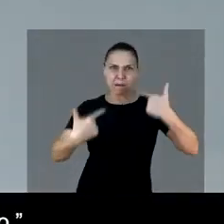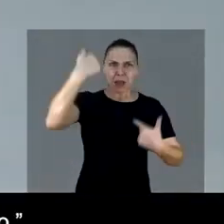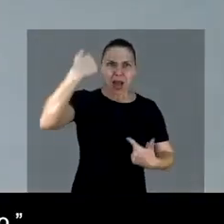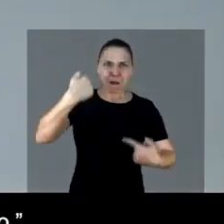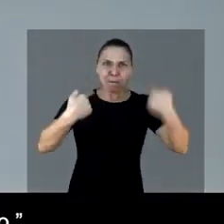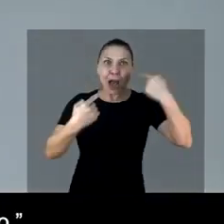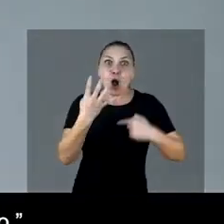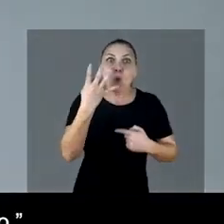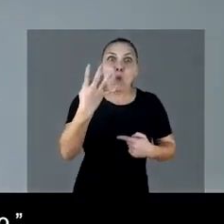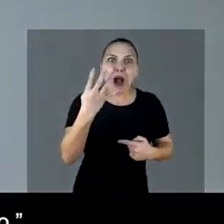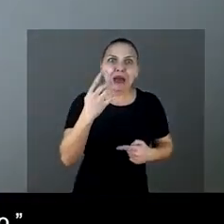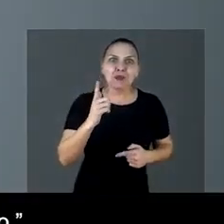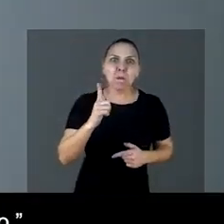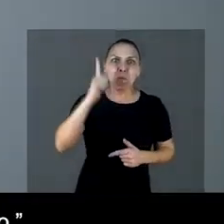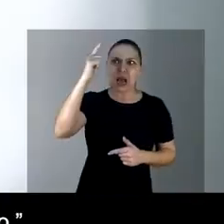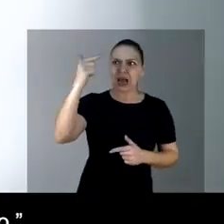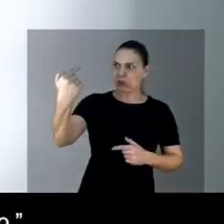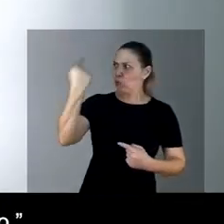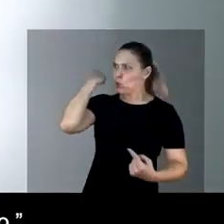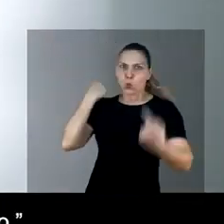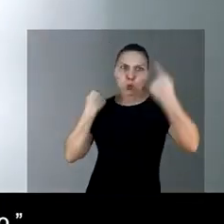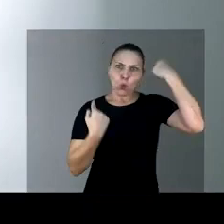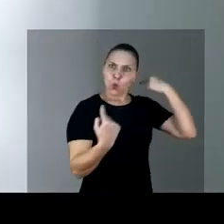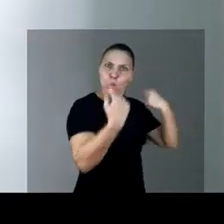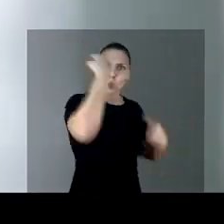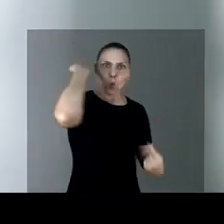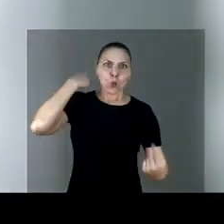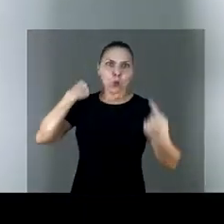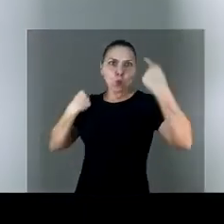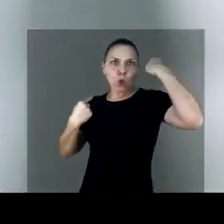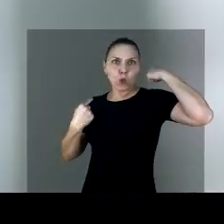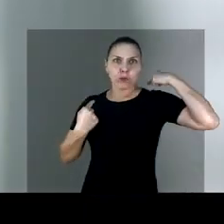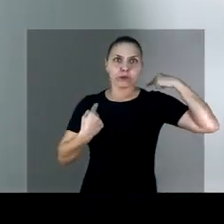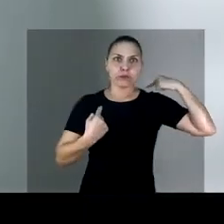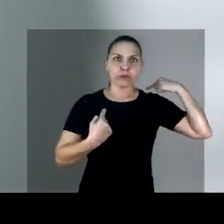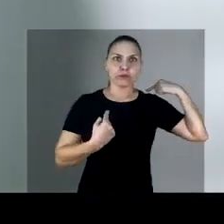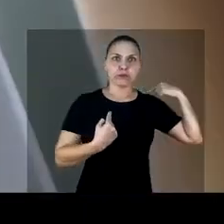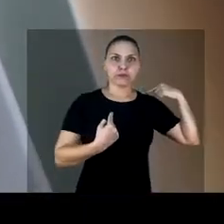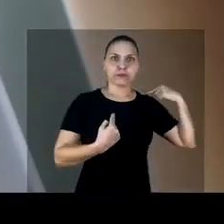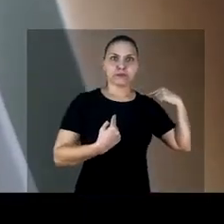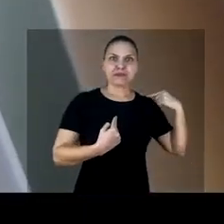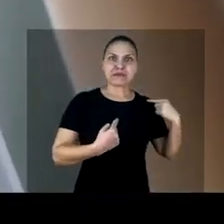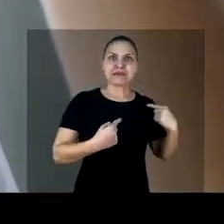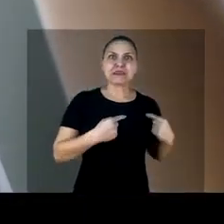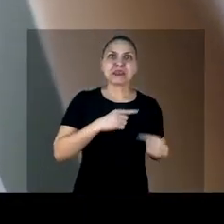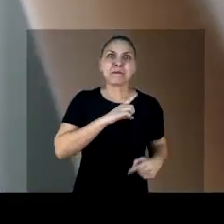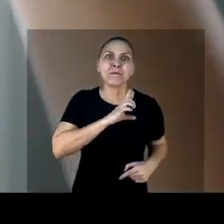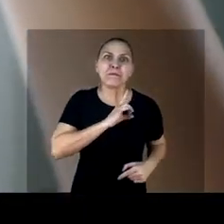à desigualdade de gênero e lembrou que o TSE está com uma nova campanha publicitária sobre o tema